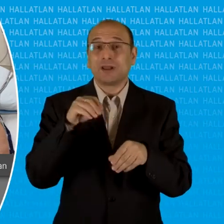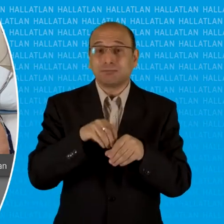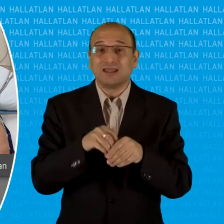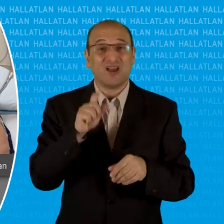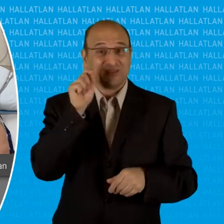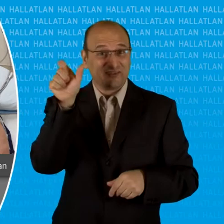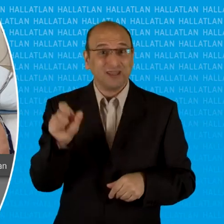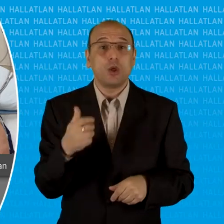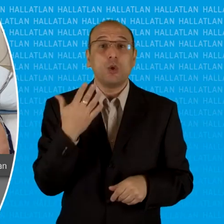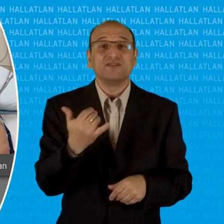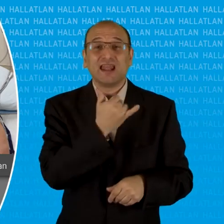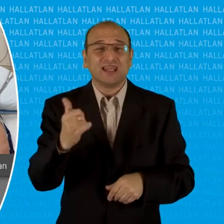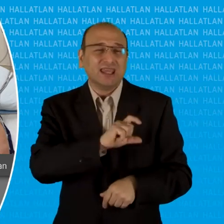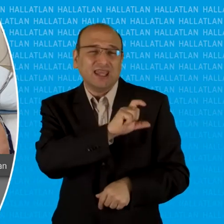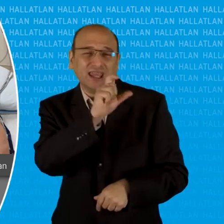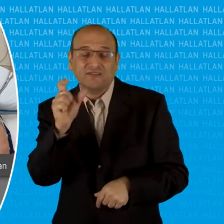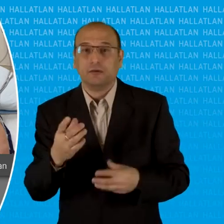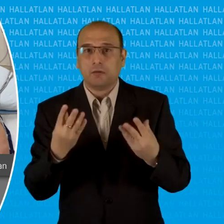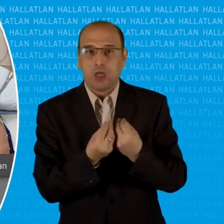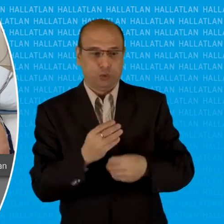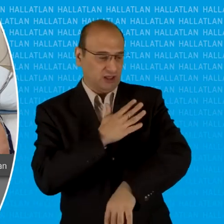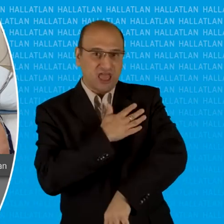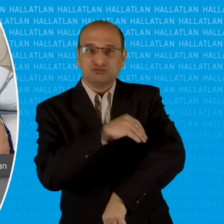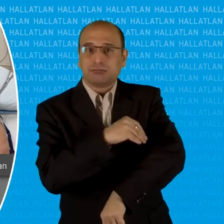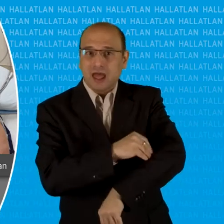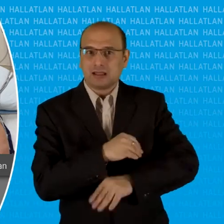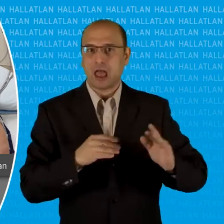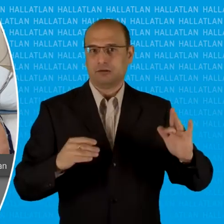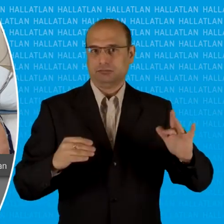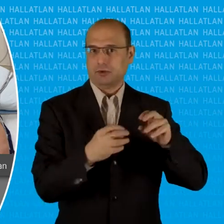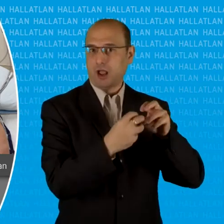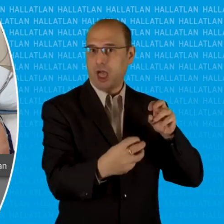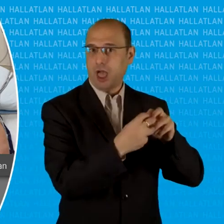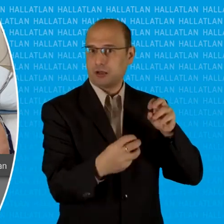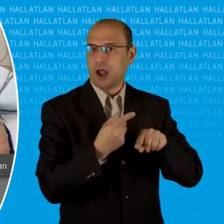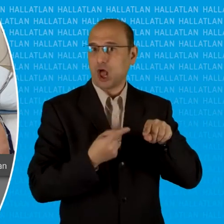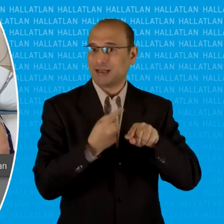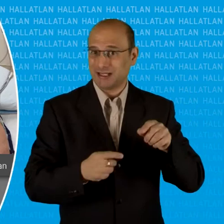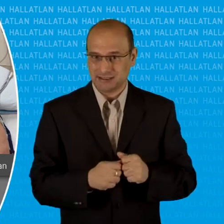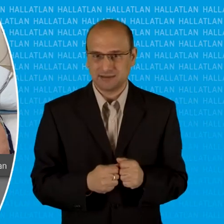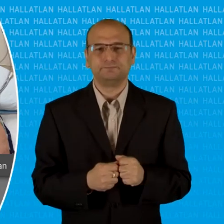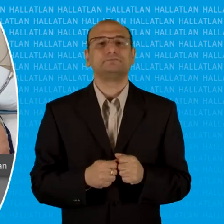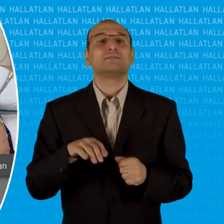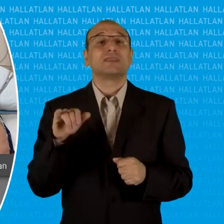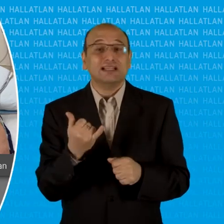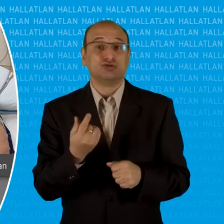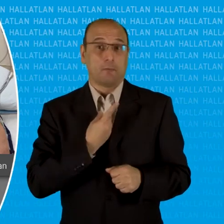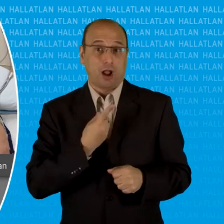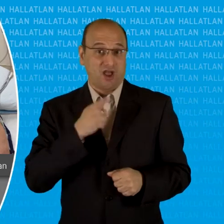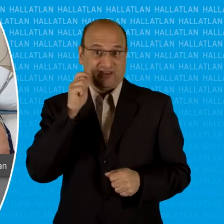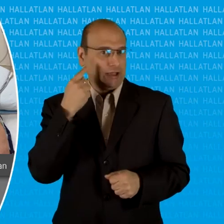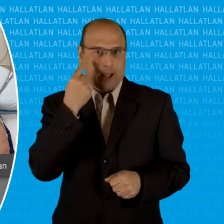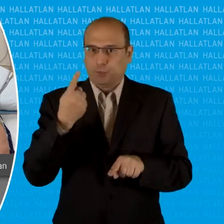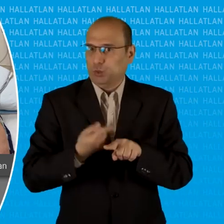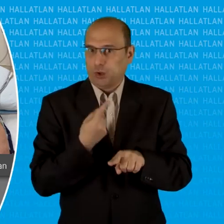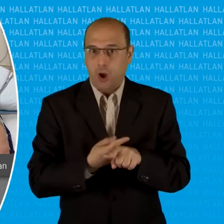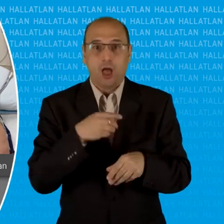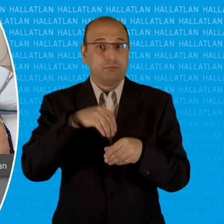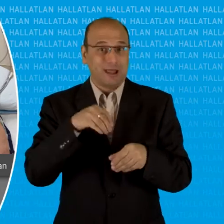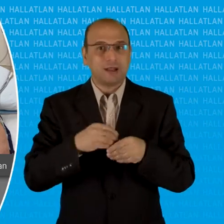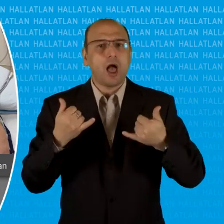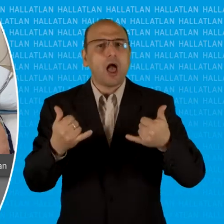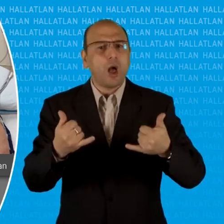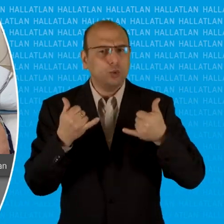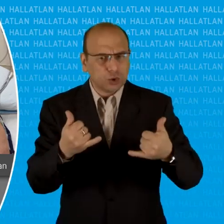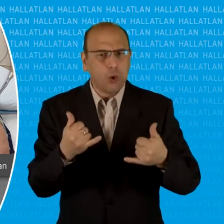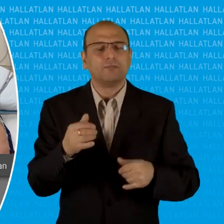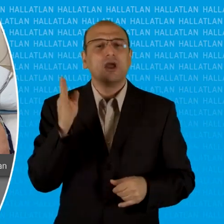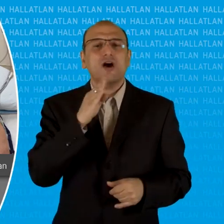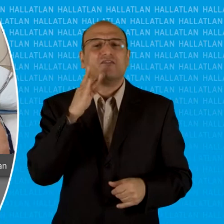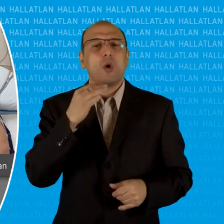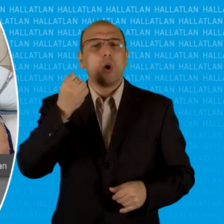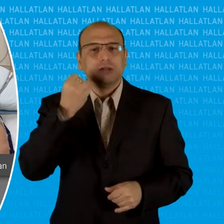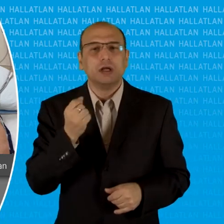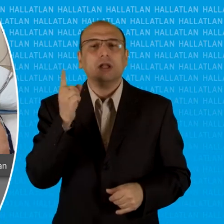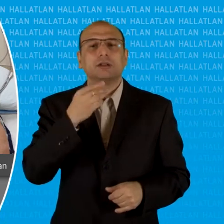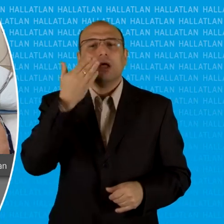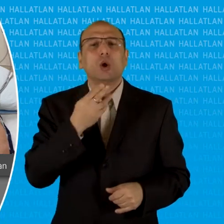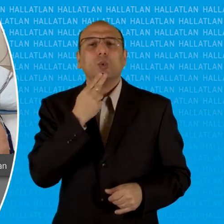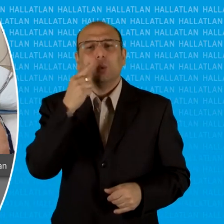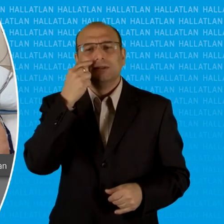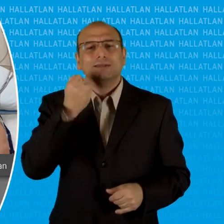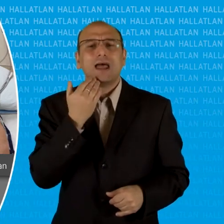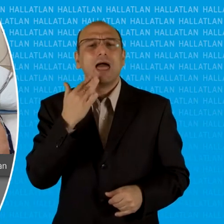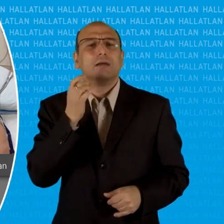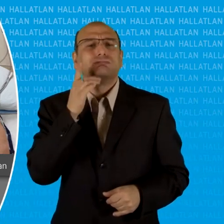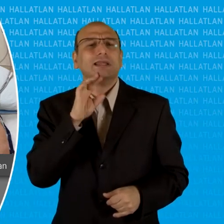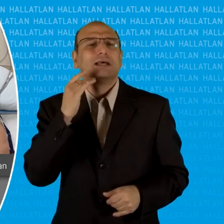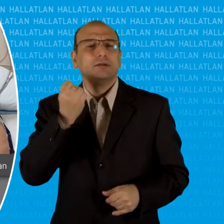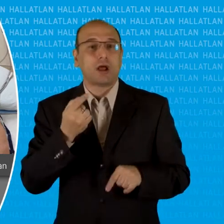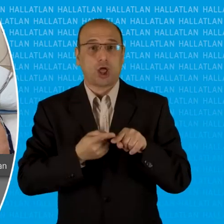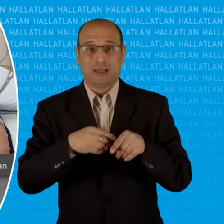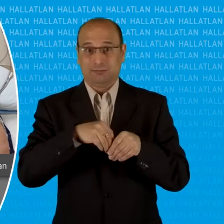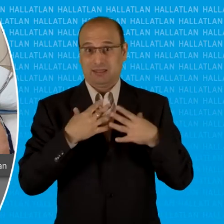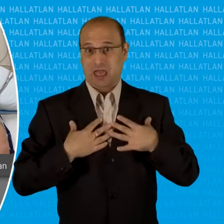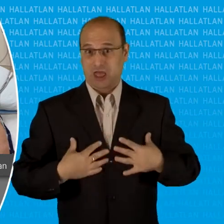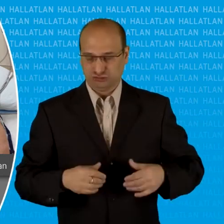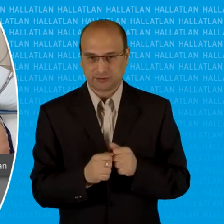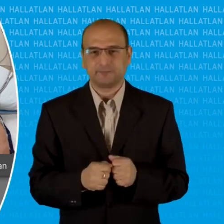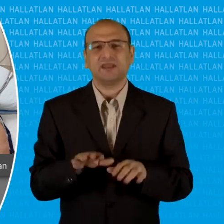A férfi évtizedekig úgy élt, hogy nem tudta, a Ford Thunderbird alkatrésze a testében van.